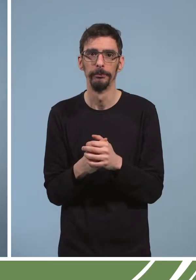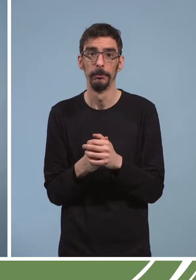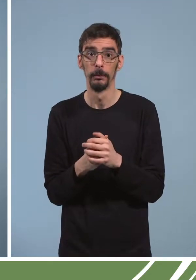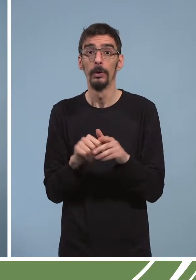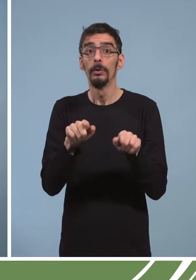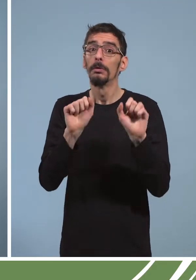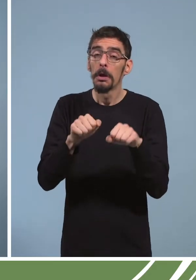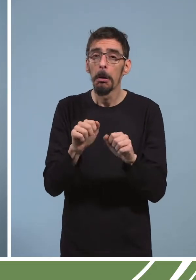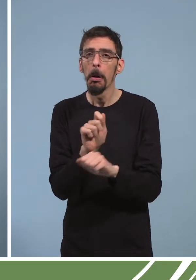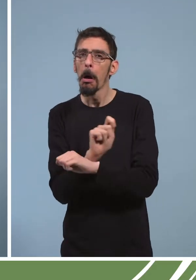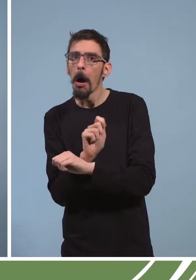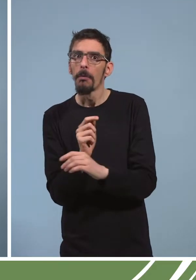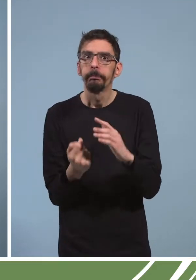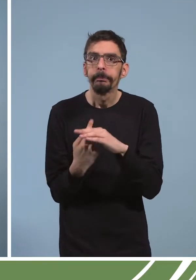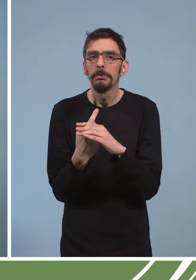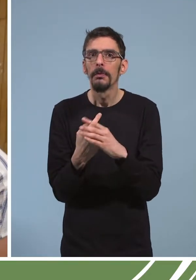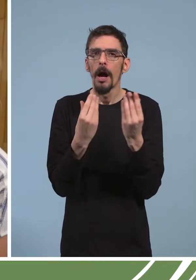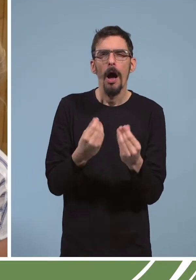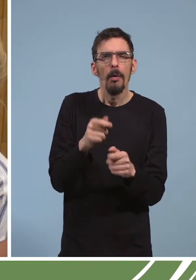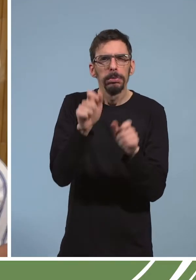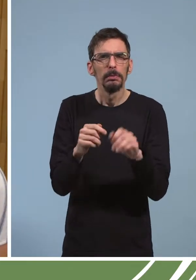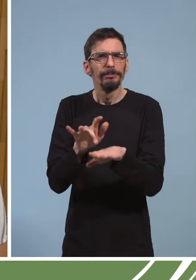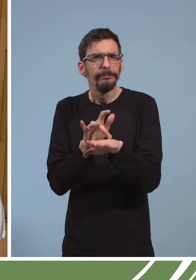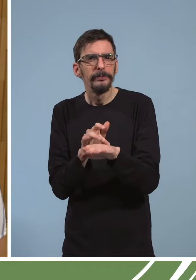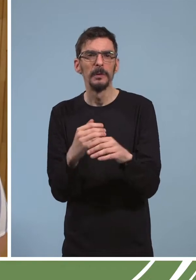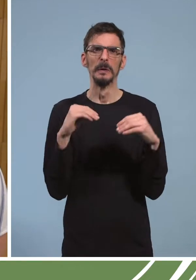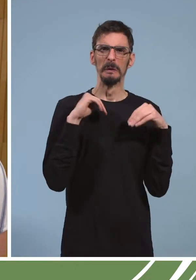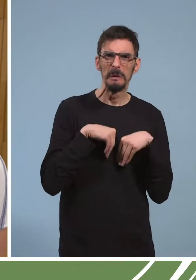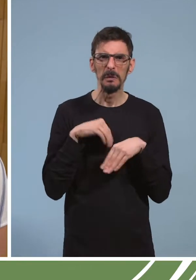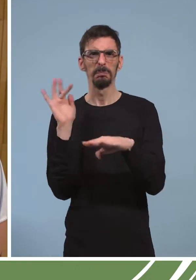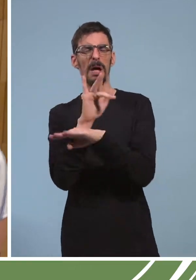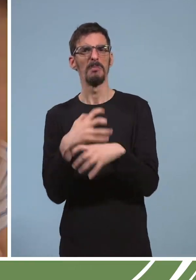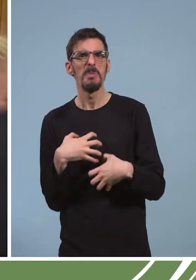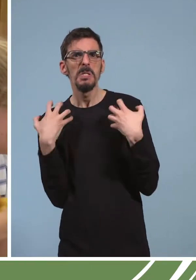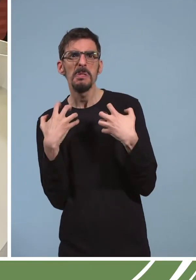Wie reagieren die Teilnehmenden - Frustration, Widerstand, Proteste, Ärger?